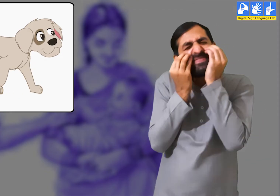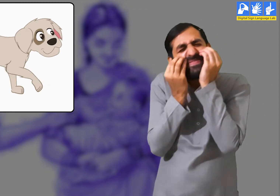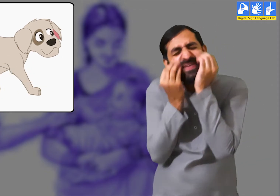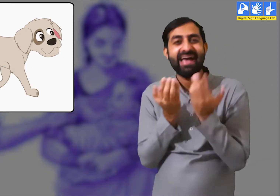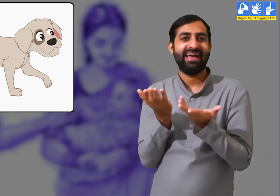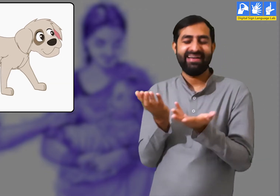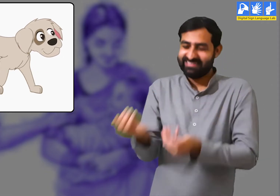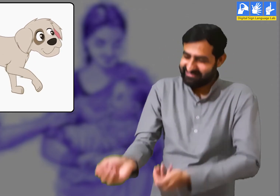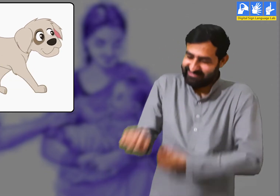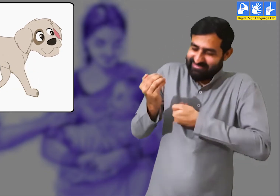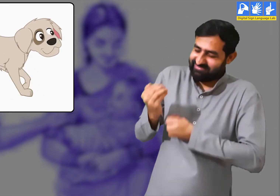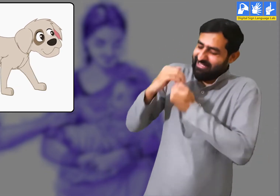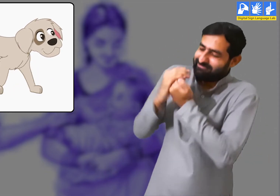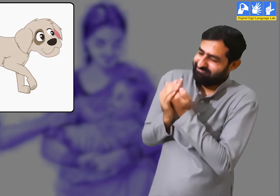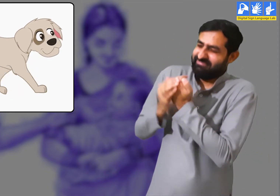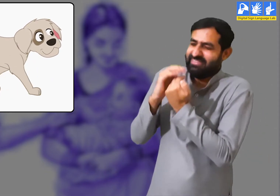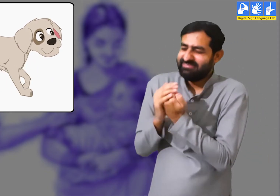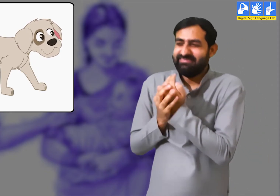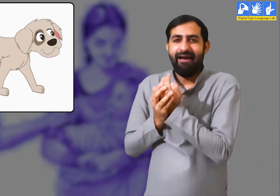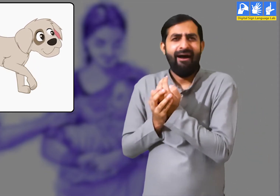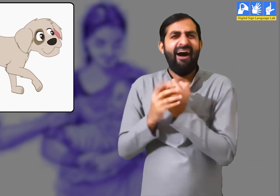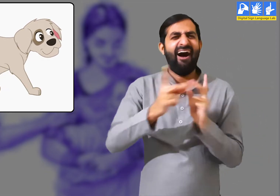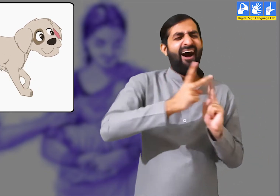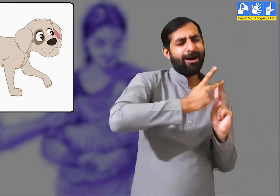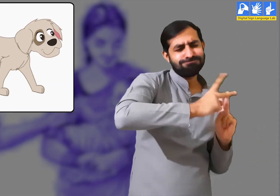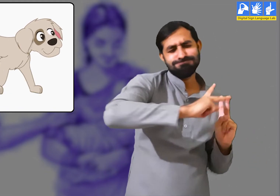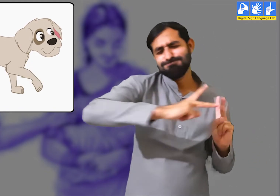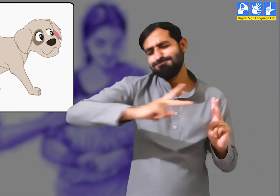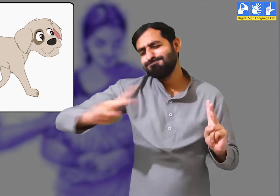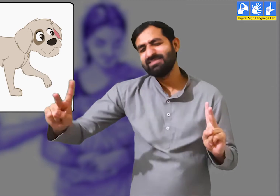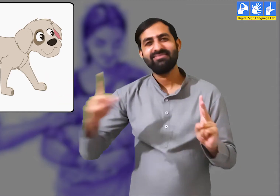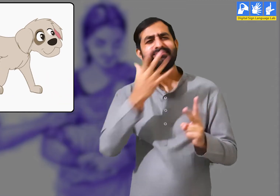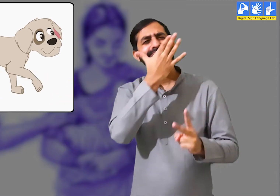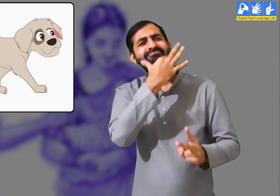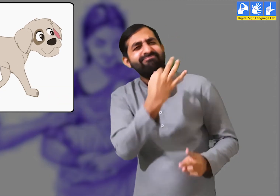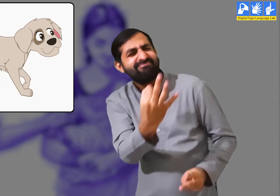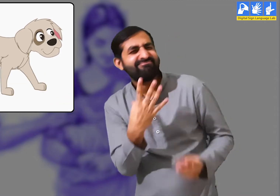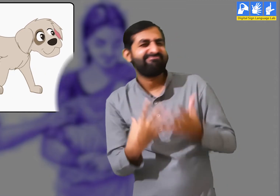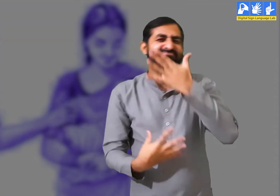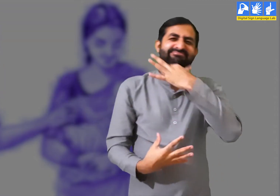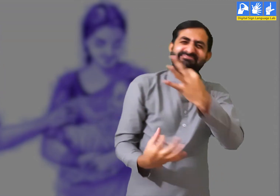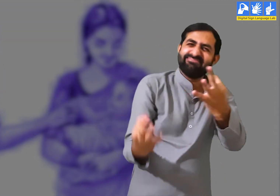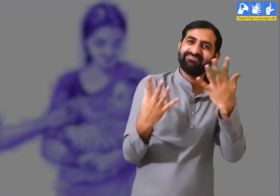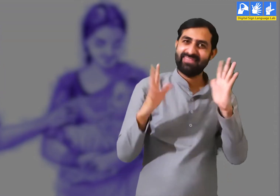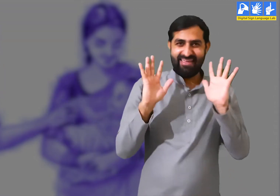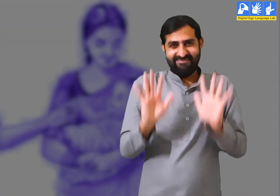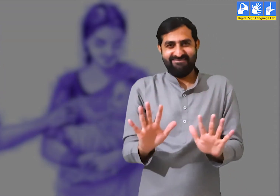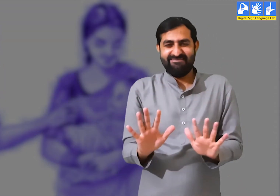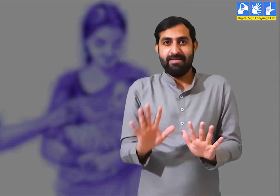जिन्हे हमें प्यार से पालना और उनके साथ खेलना बहुत अच्छा लगता हैं। उसी प्रकार ऐसी बहुत सारी चीज़े है जो हमें लुभाती हैं